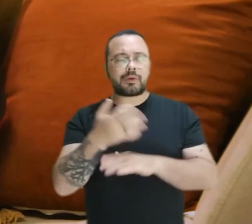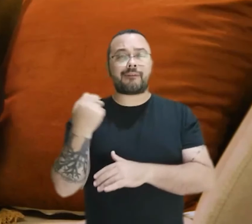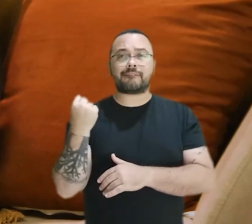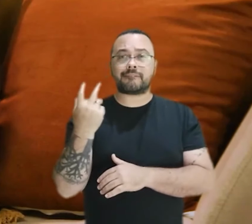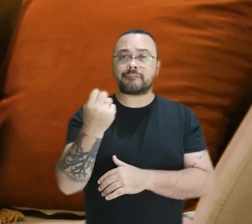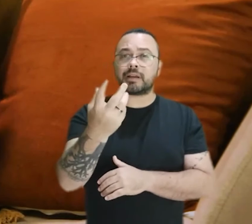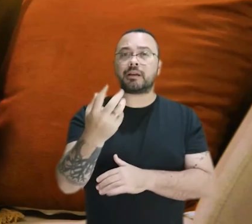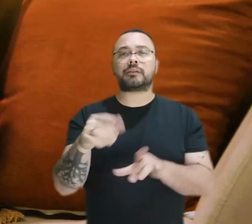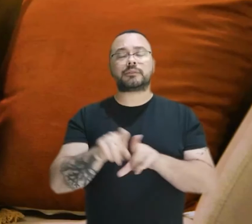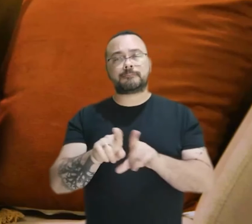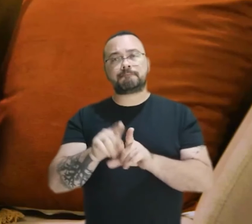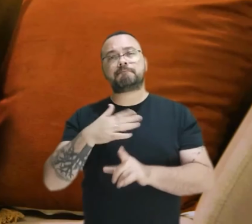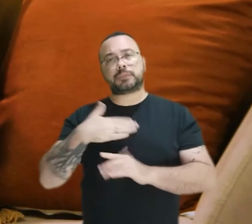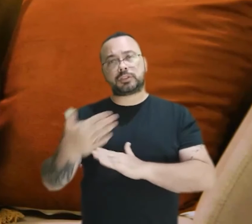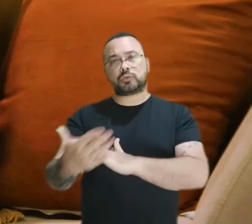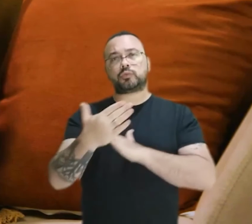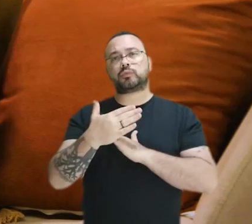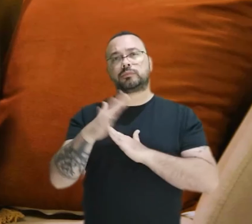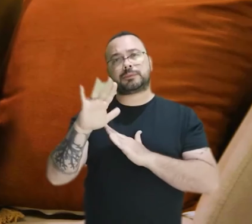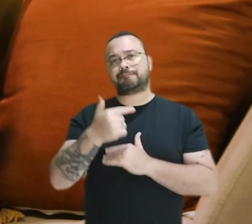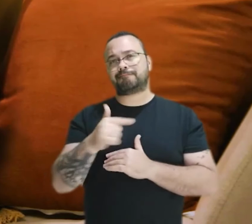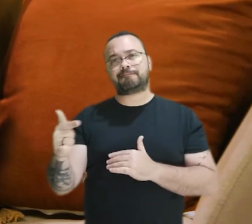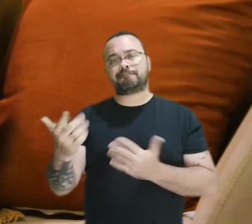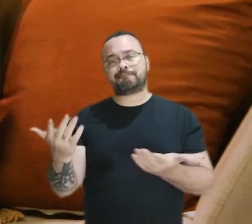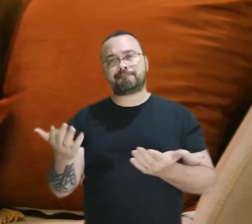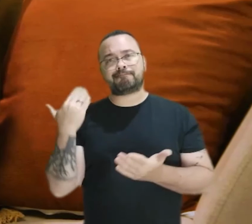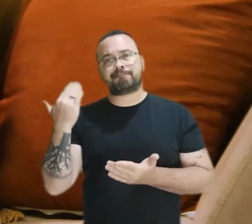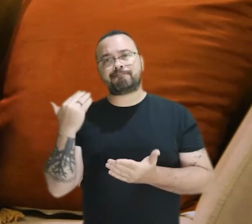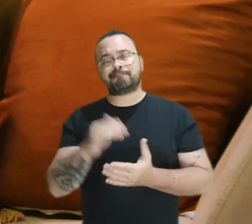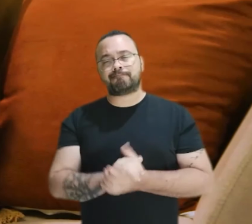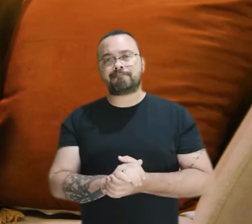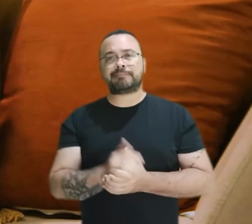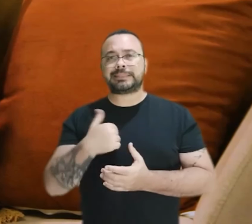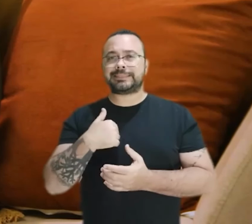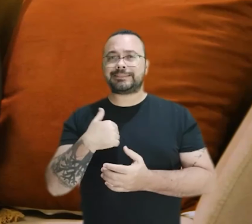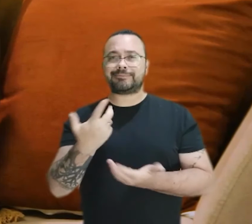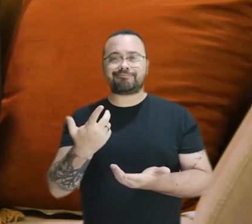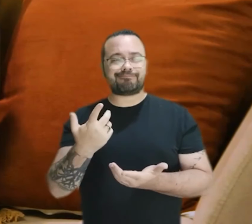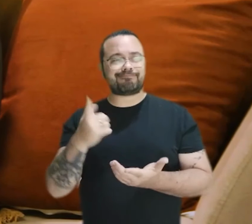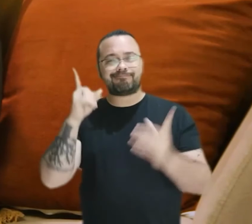também me interessa muito, então fiquei bem enrijecida, assim, nesse período.